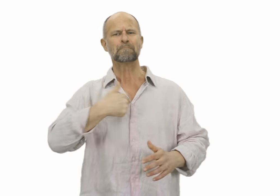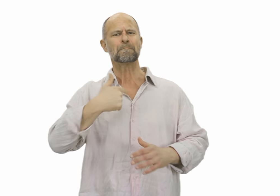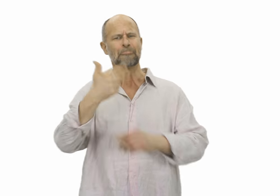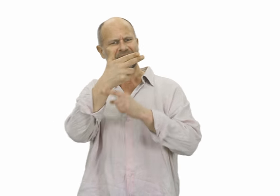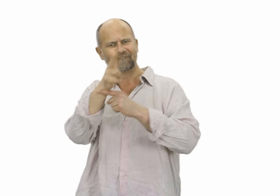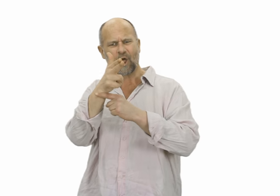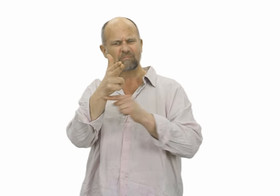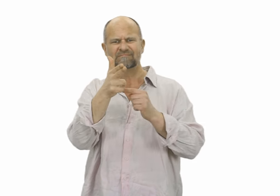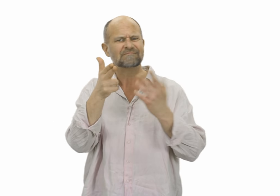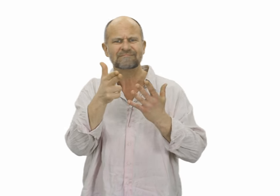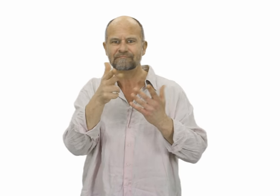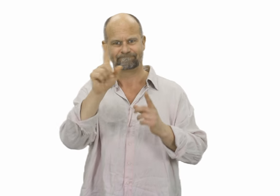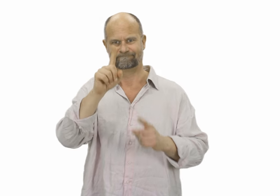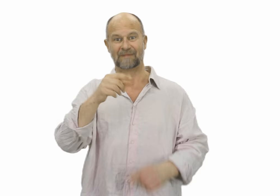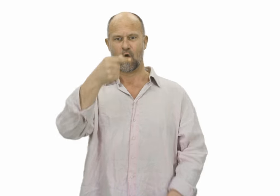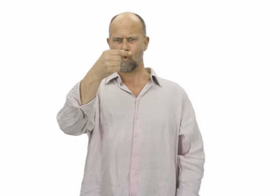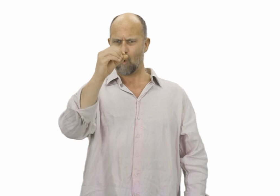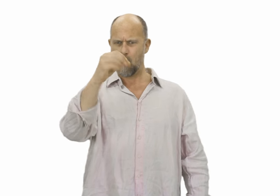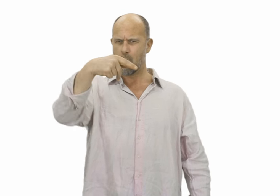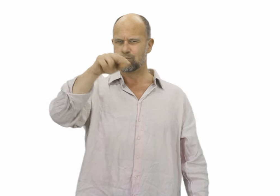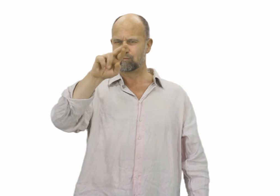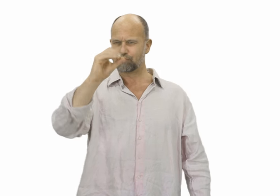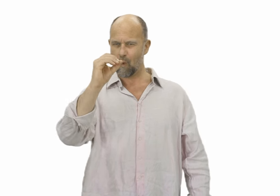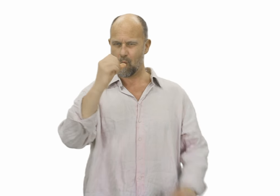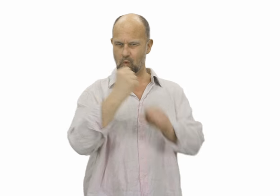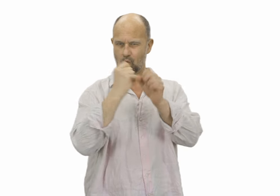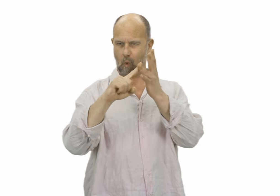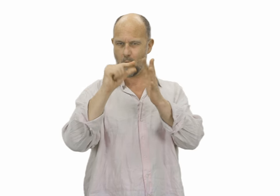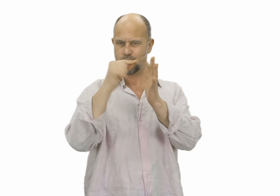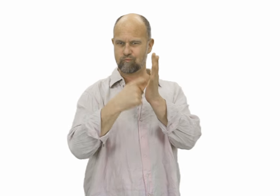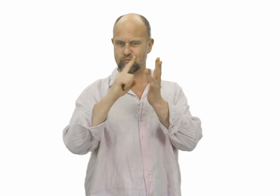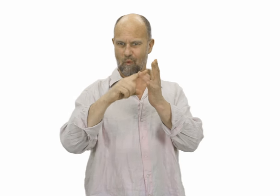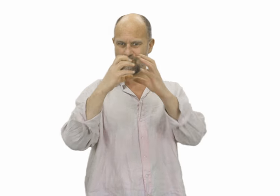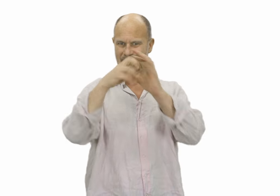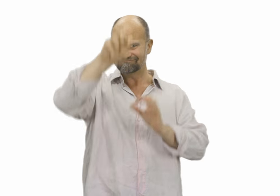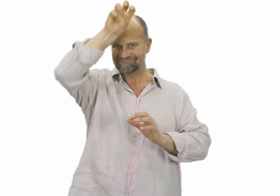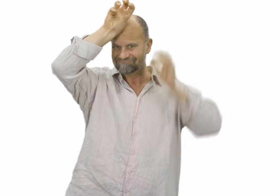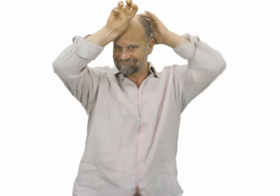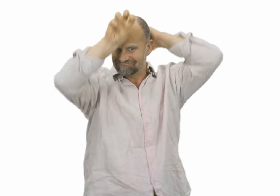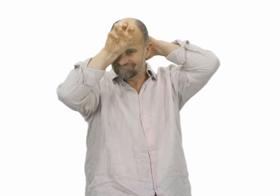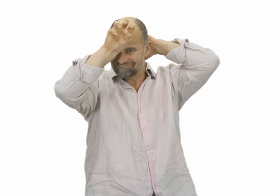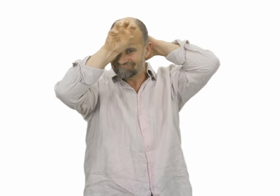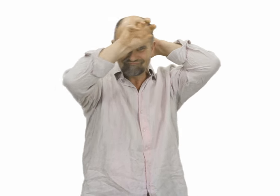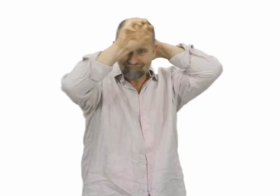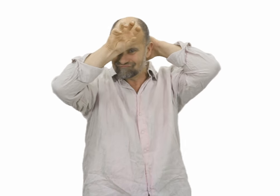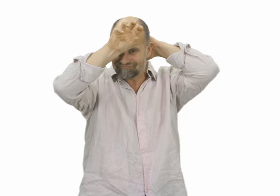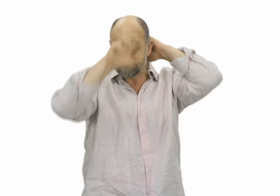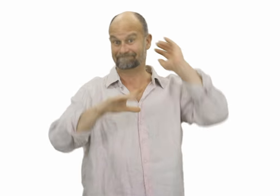Womit ich gefilmt habe? Mit einer kleinen GoPro. Sie war meistens auf meinem Kopf befestigt.